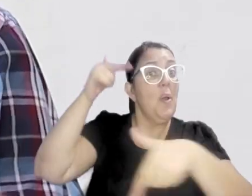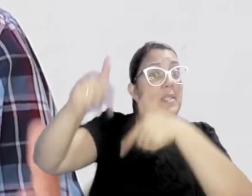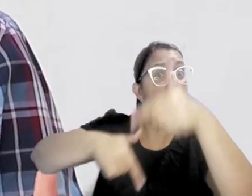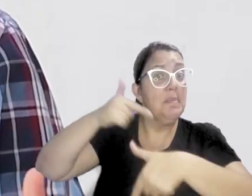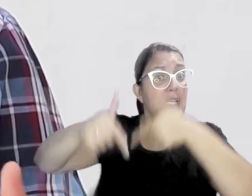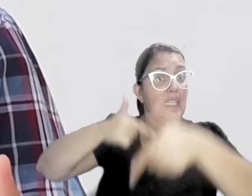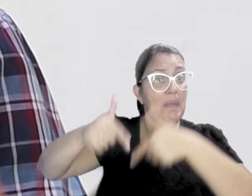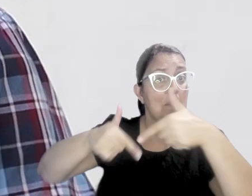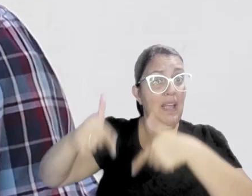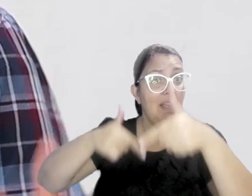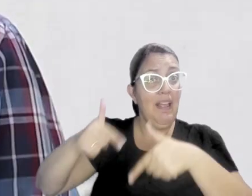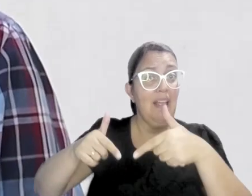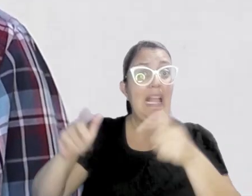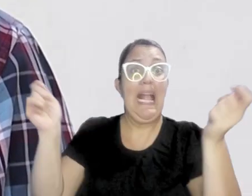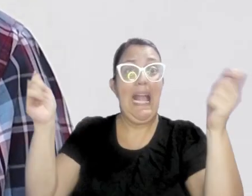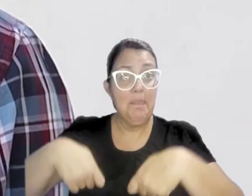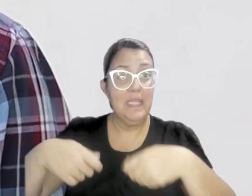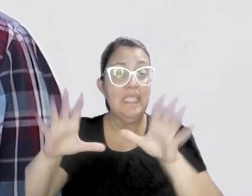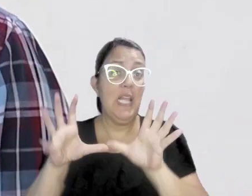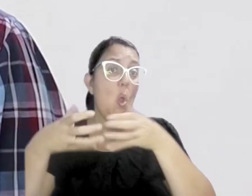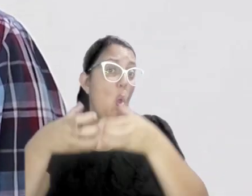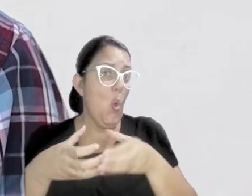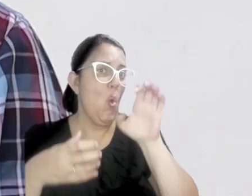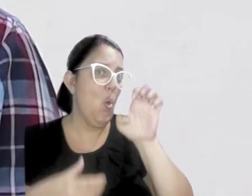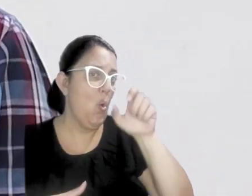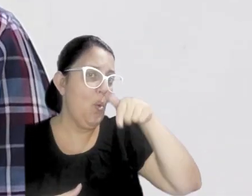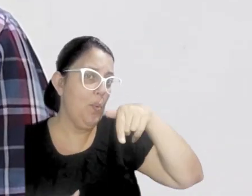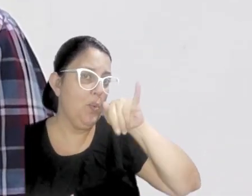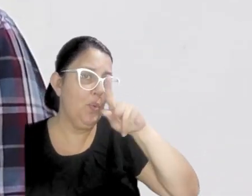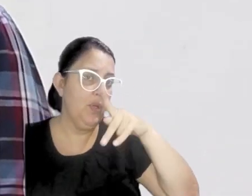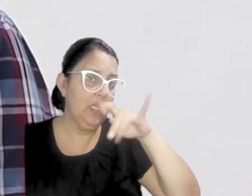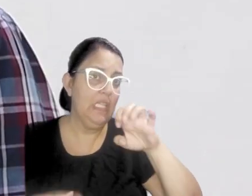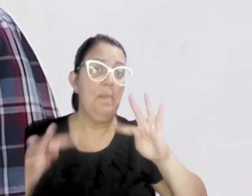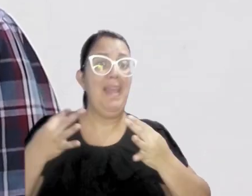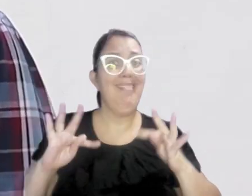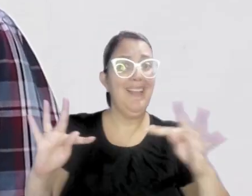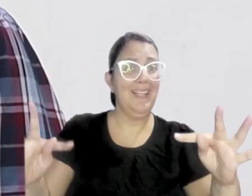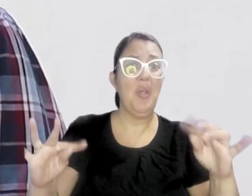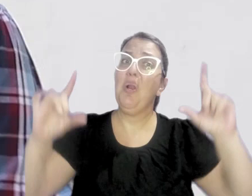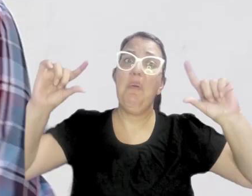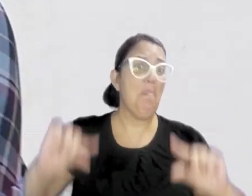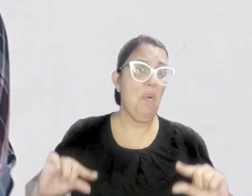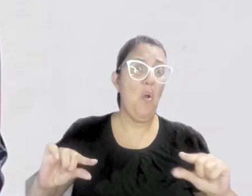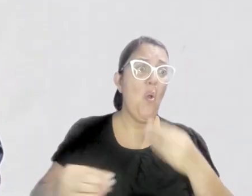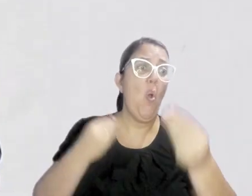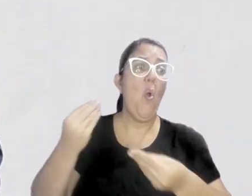capacitação técnica dessas equipes, disponibilidade de recursos tecnológicos... Então, como é que a gente quer que